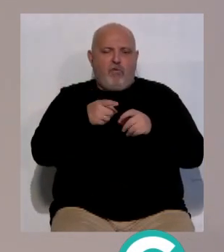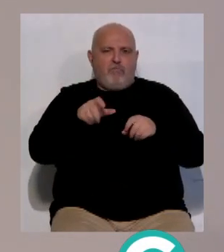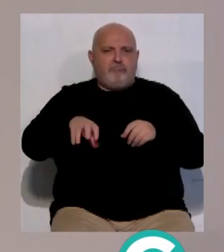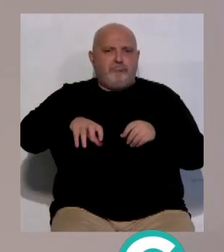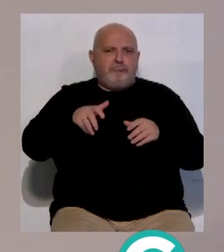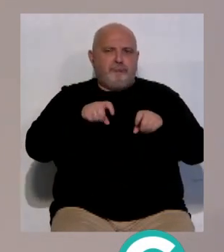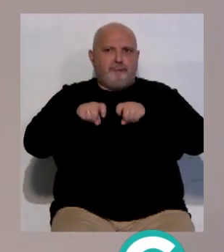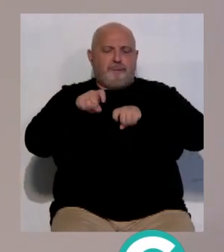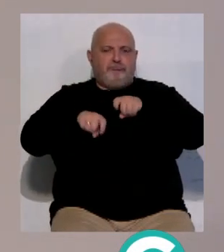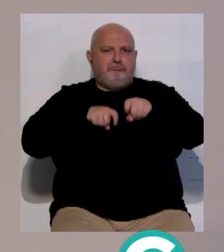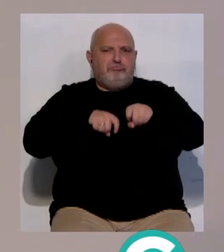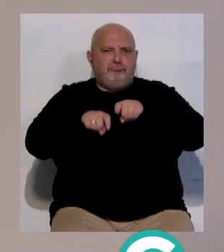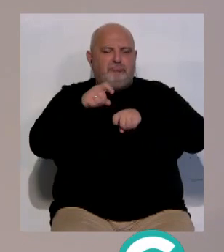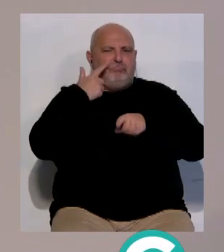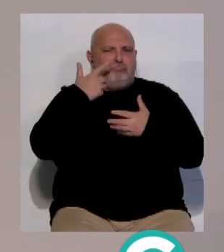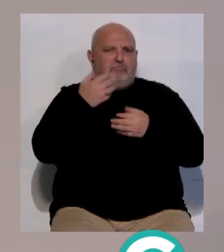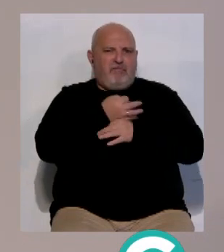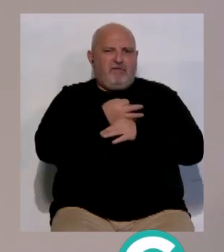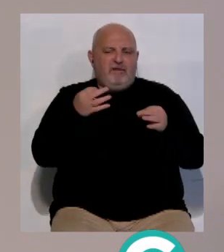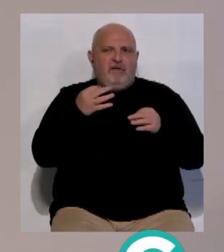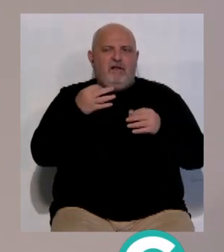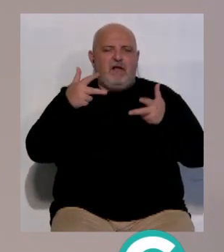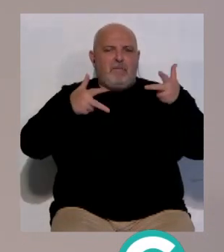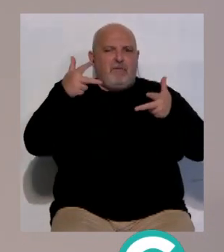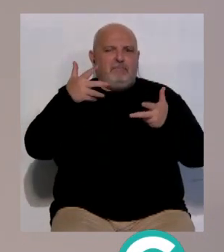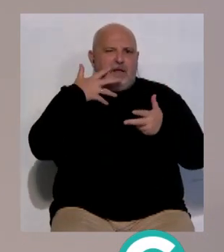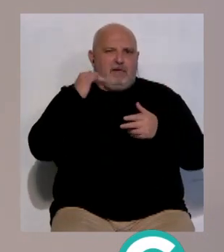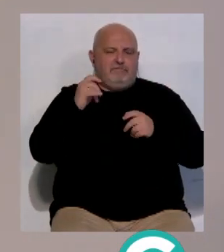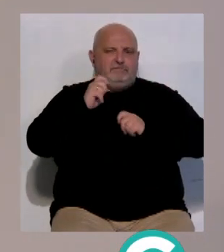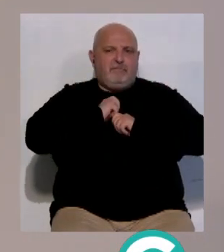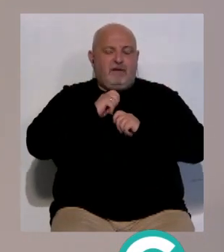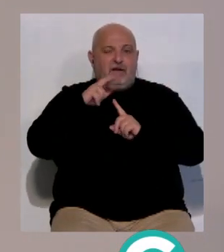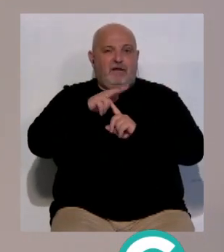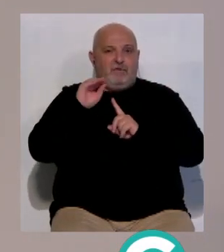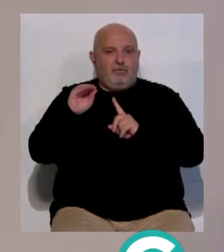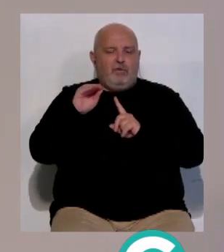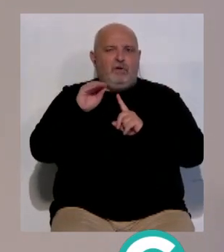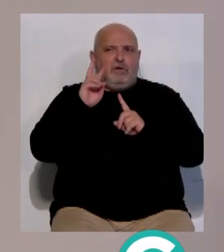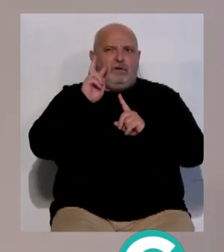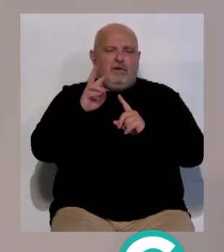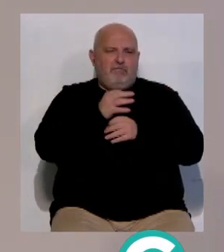directo con otras cámaras distintas a las que a las que te da la señal de televisión y con más